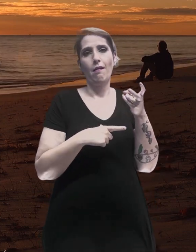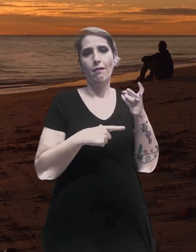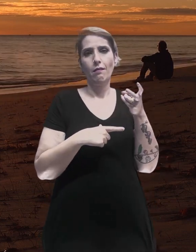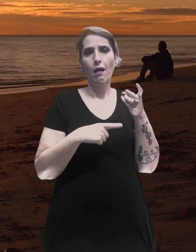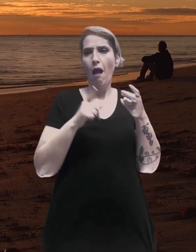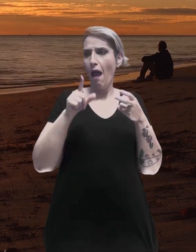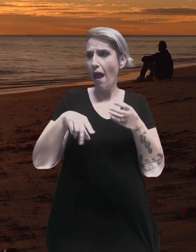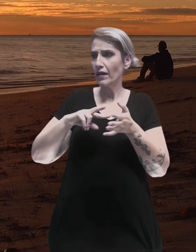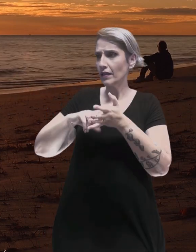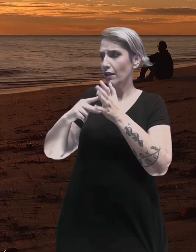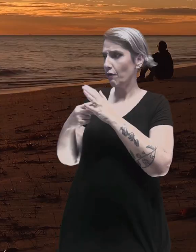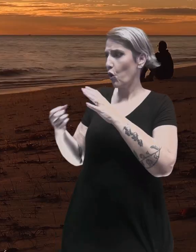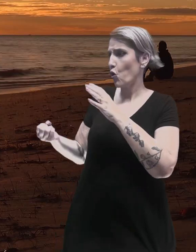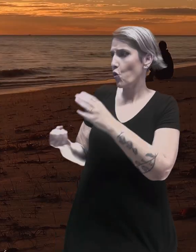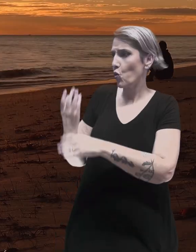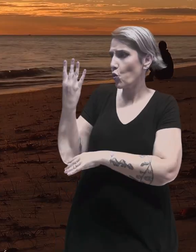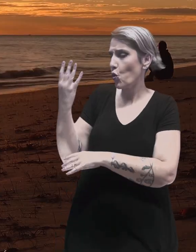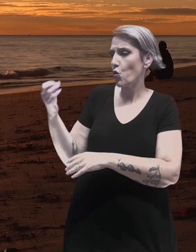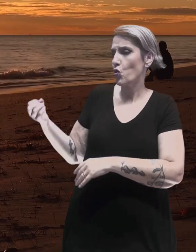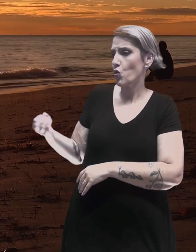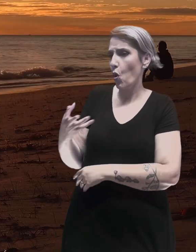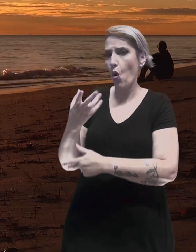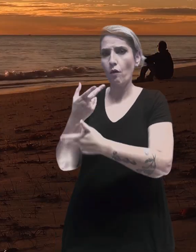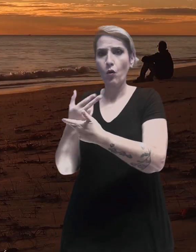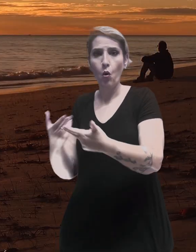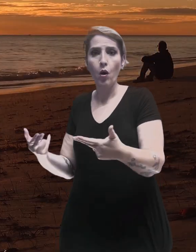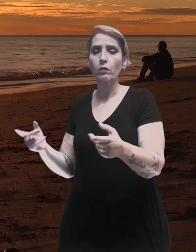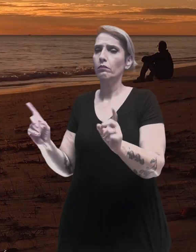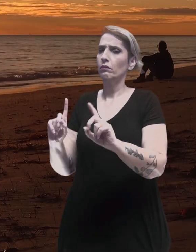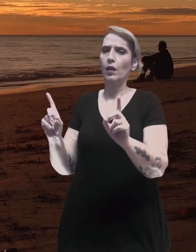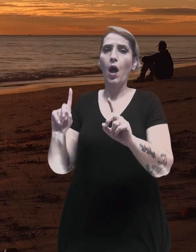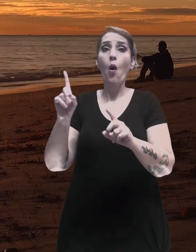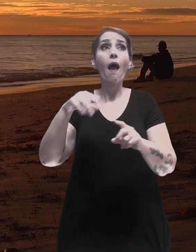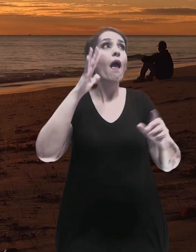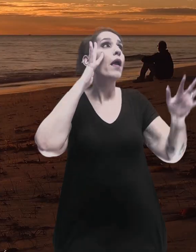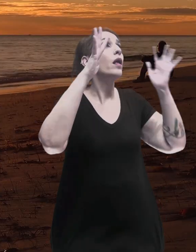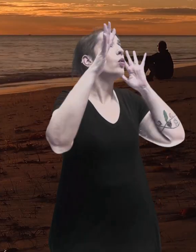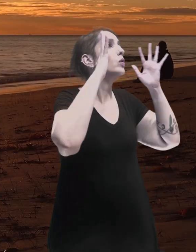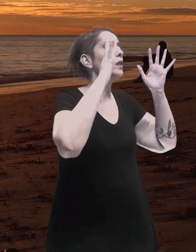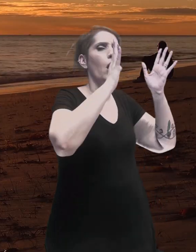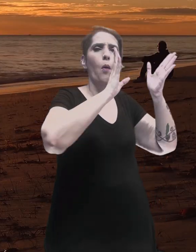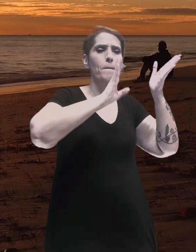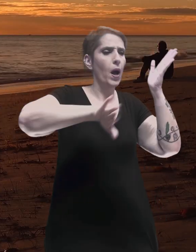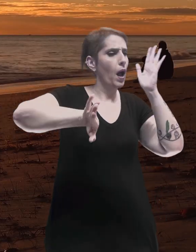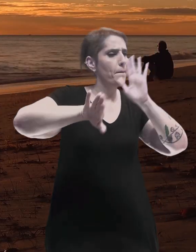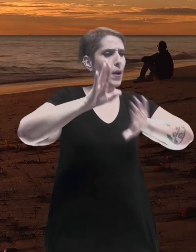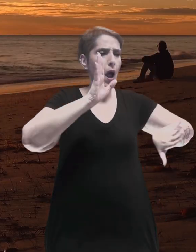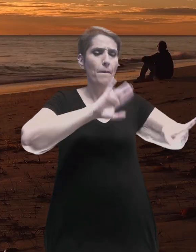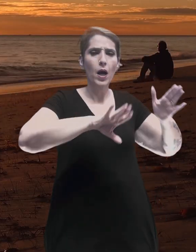Não se trata de construir algo novo, mas de desmontar as ilusões que você criou.